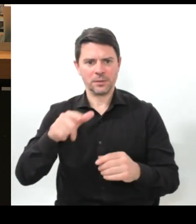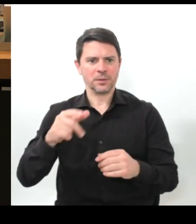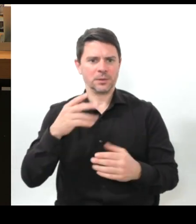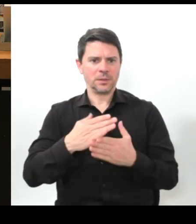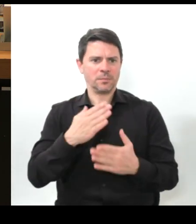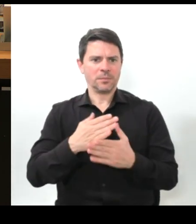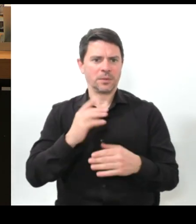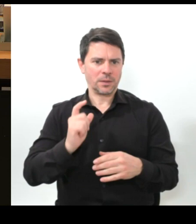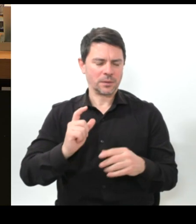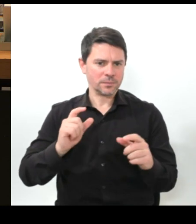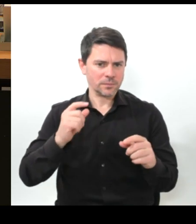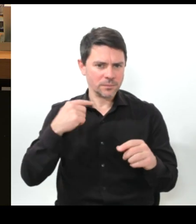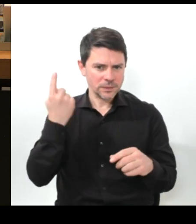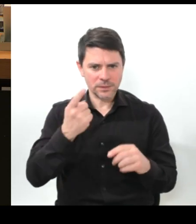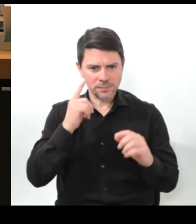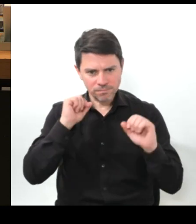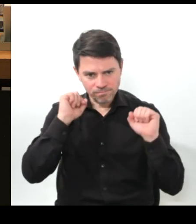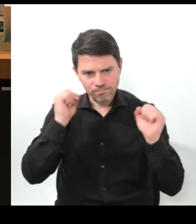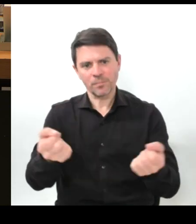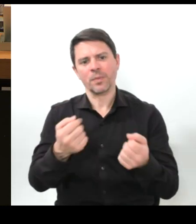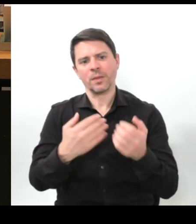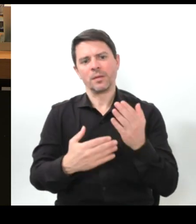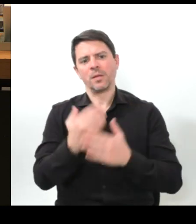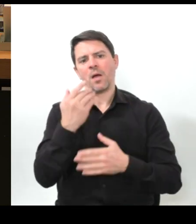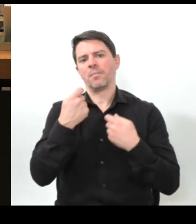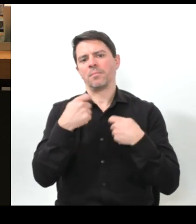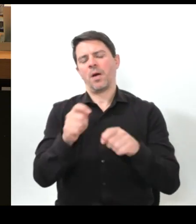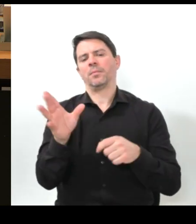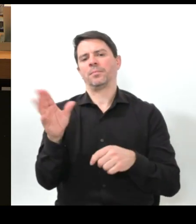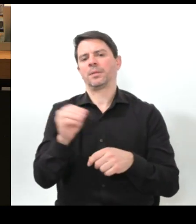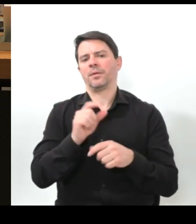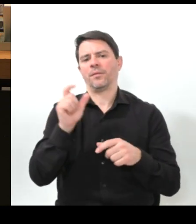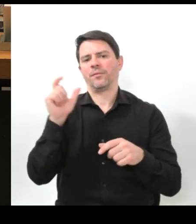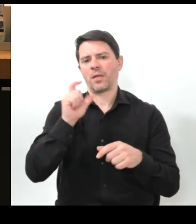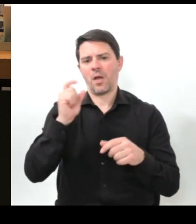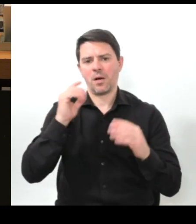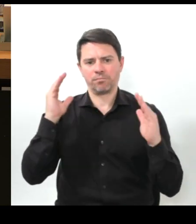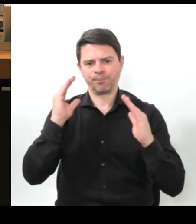gelten Da gibt es auch in Berlin enormen Potenzia. Auch hier muss das